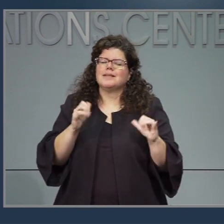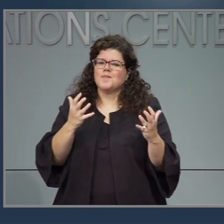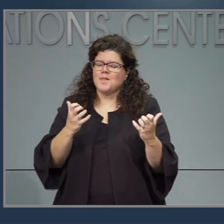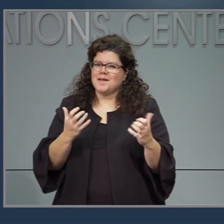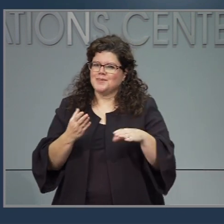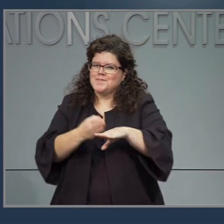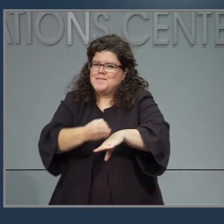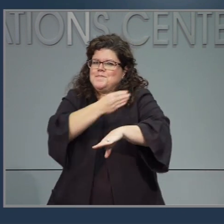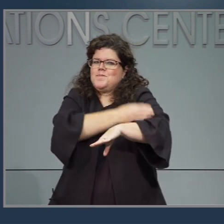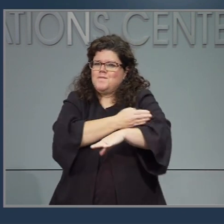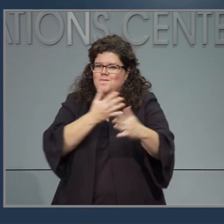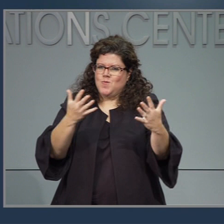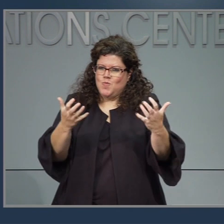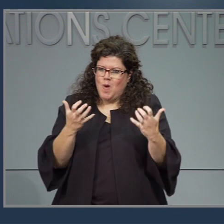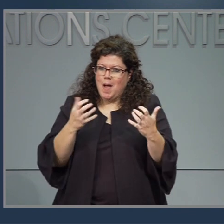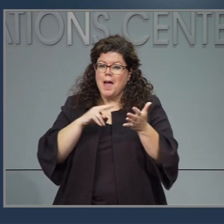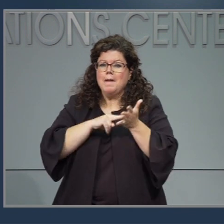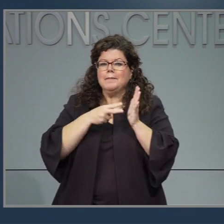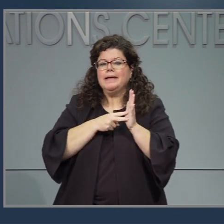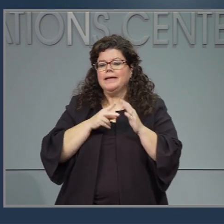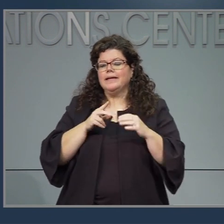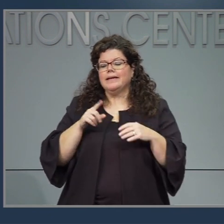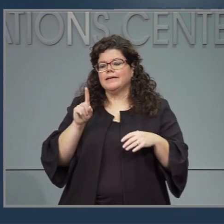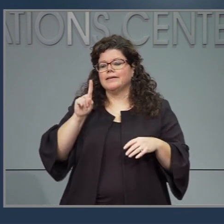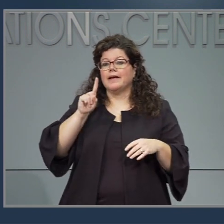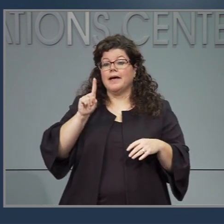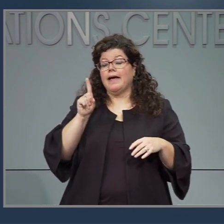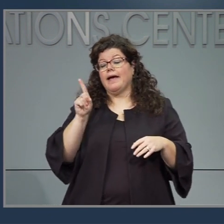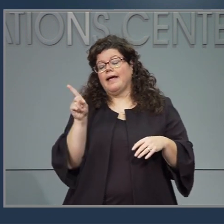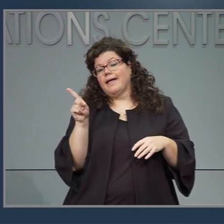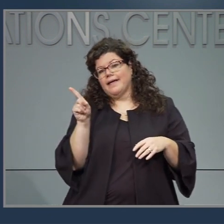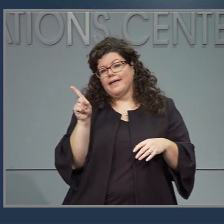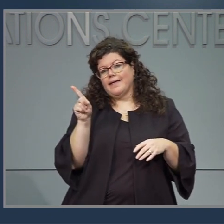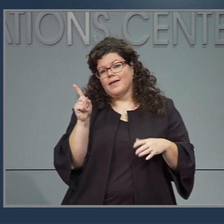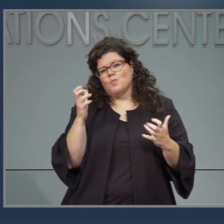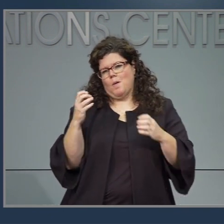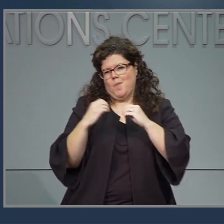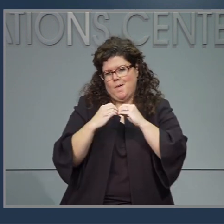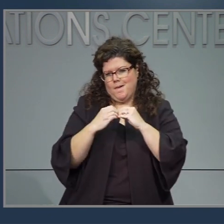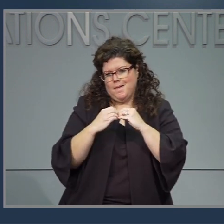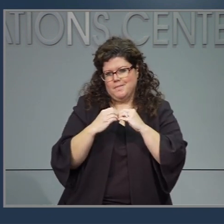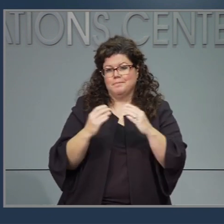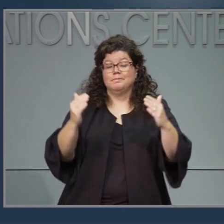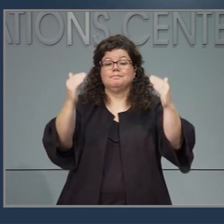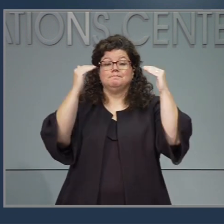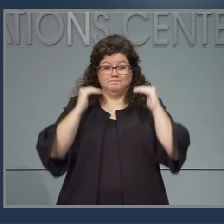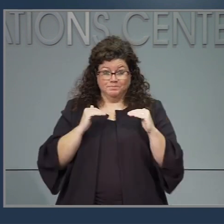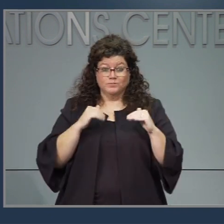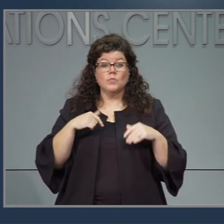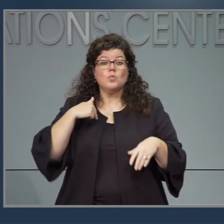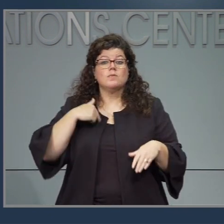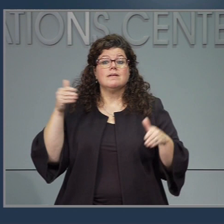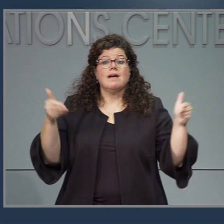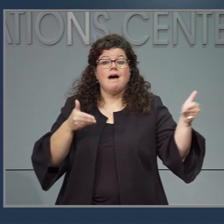porque están métrica tiene ahora una línea horizontal, continuamos la contratando saqueadores de contactos para